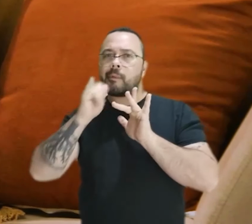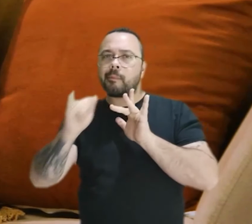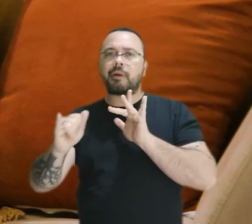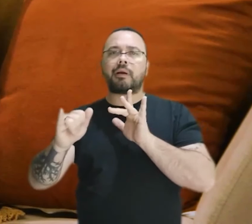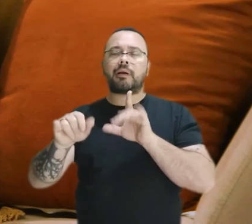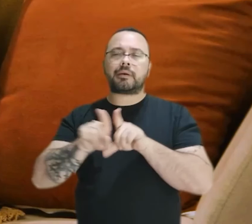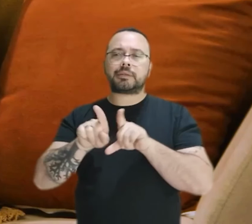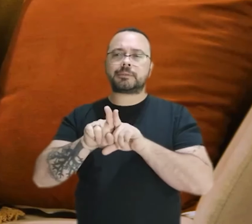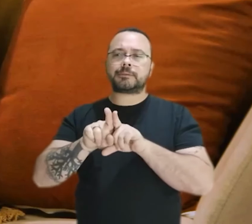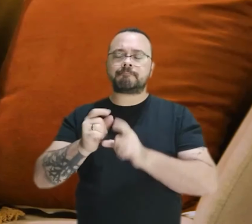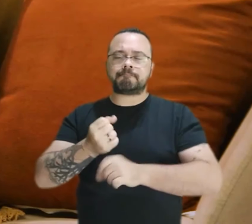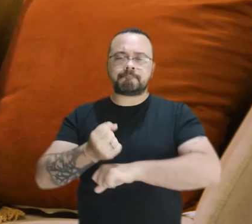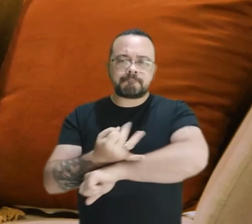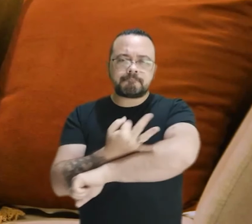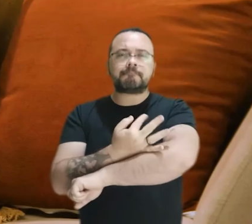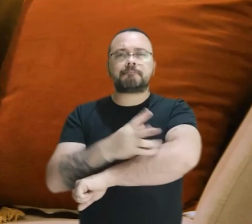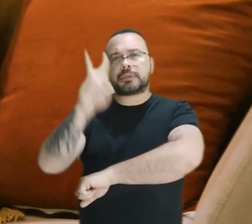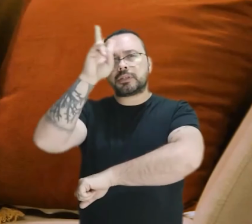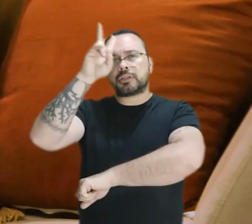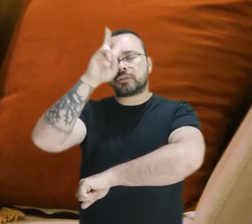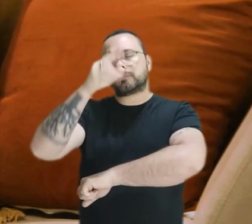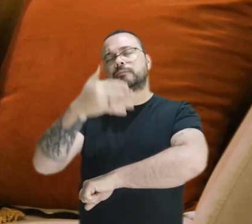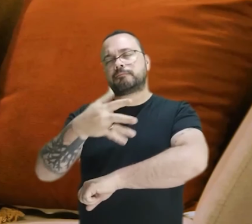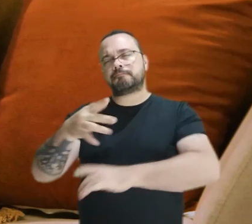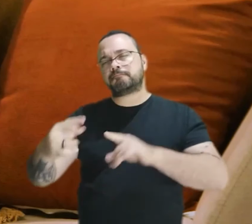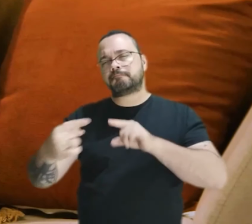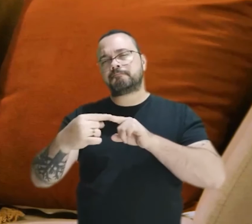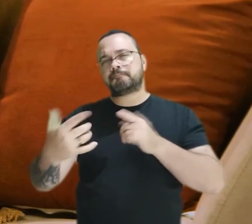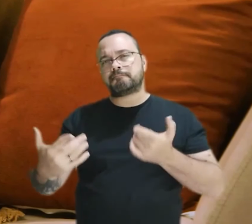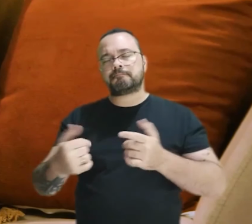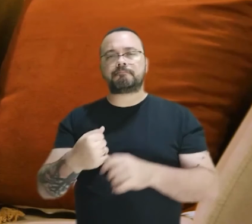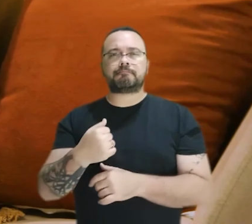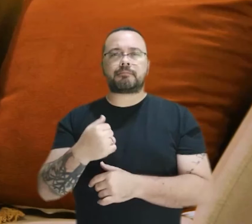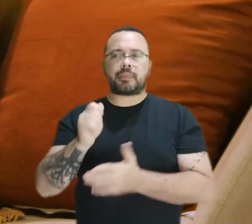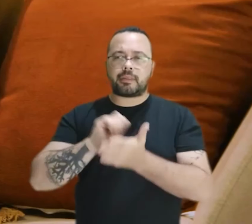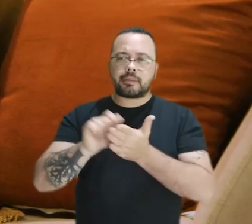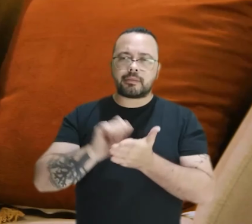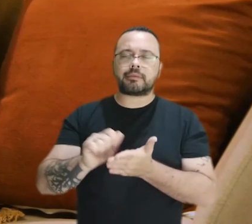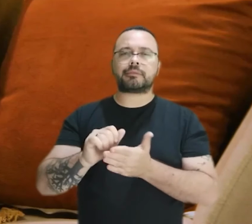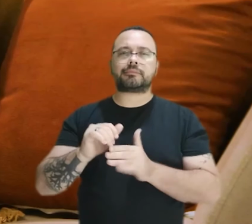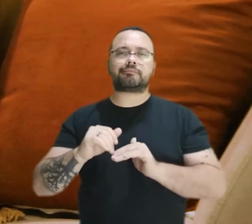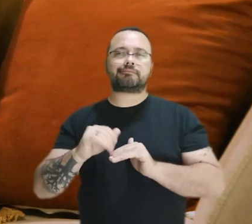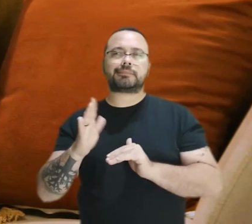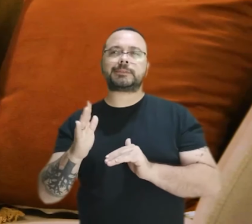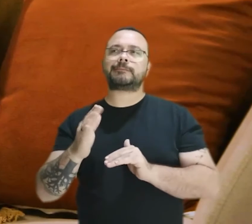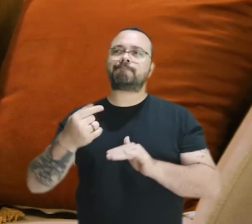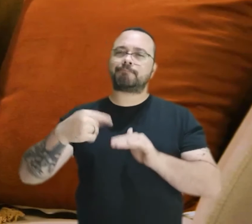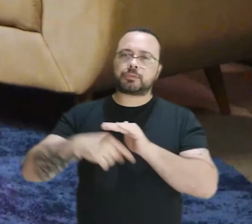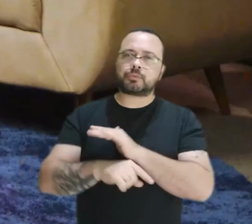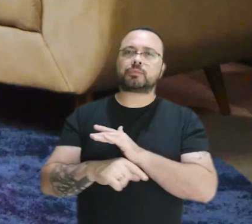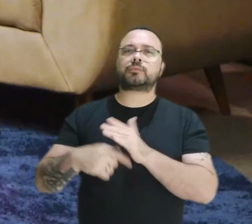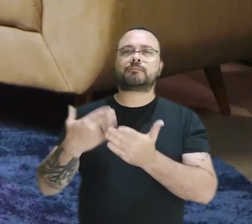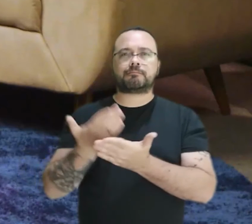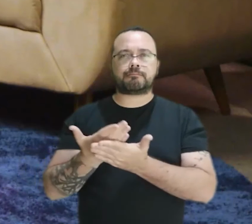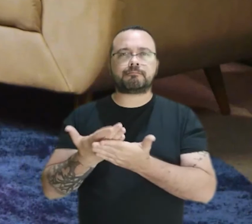de memória, de história, e tal, né? Então, é um... é uma escrita mais ensaística e, enfim, eu tenho vontade